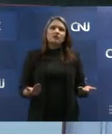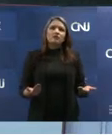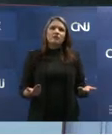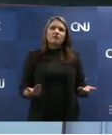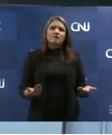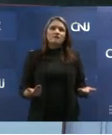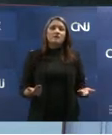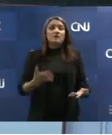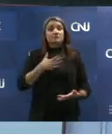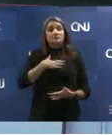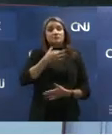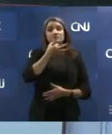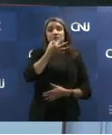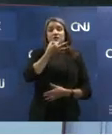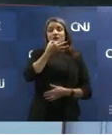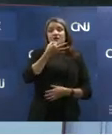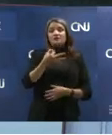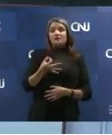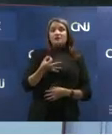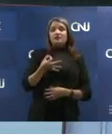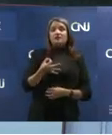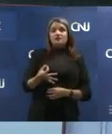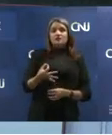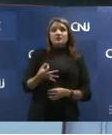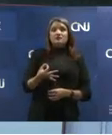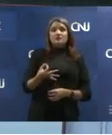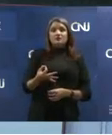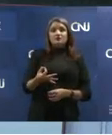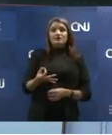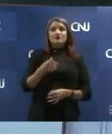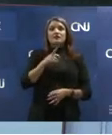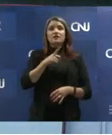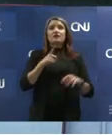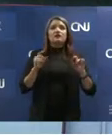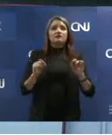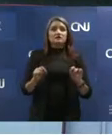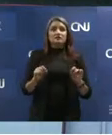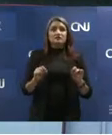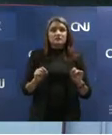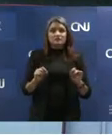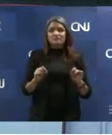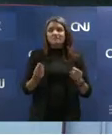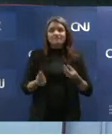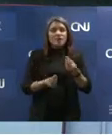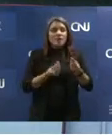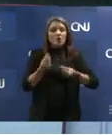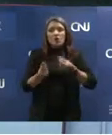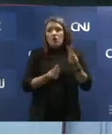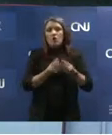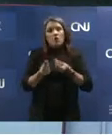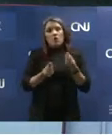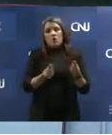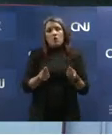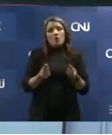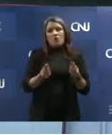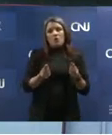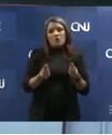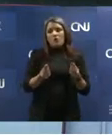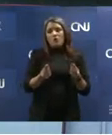não há como ignorar esta situação. Então eu concluo